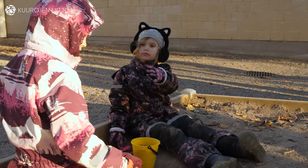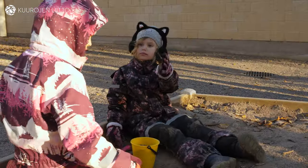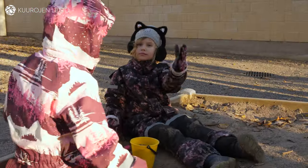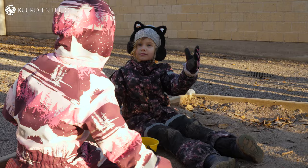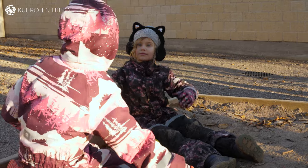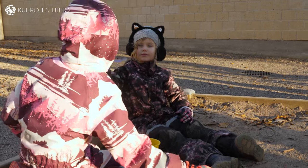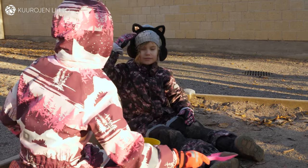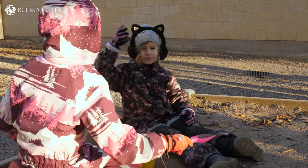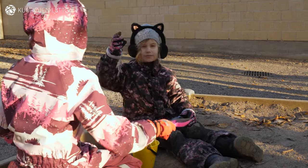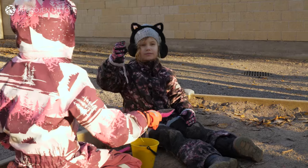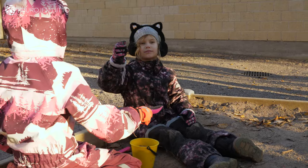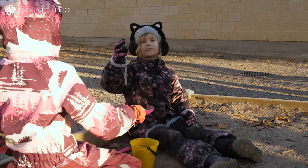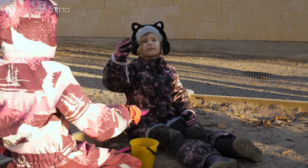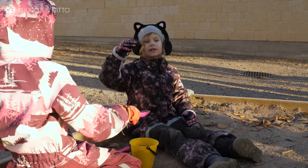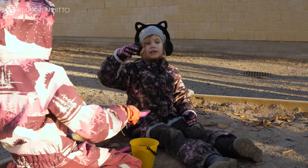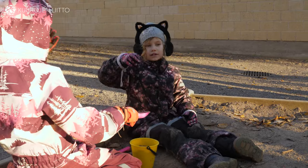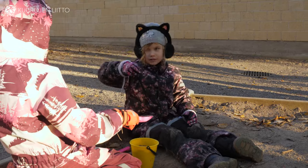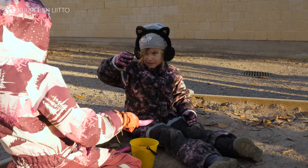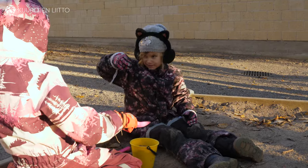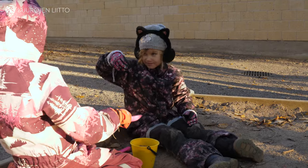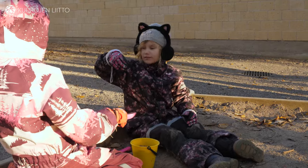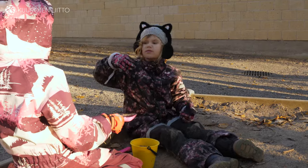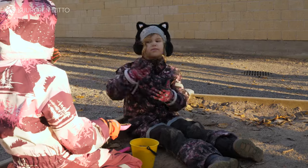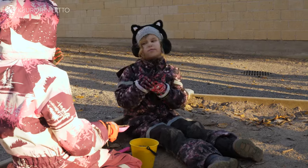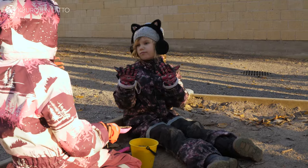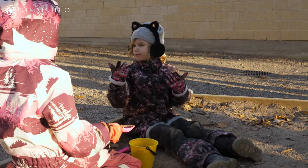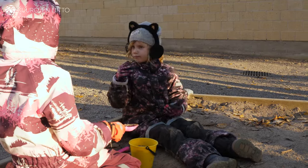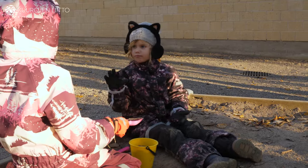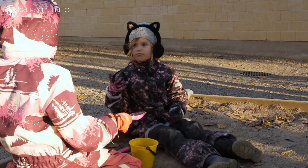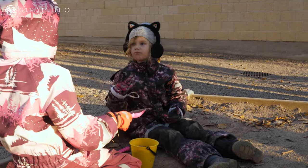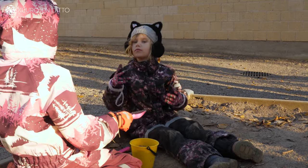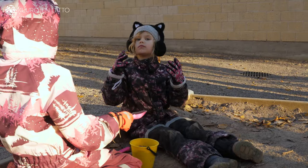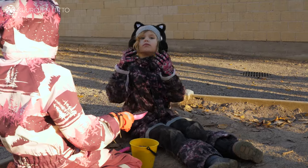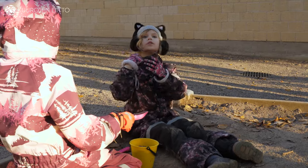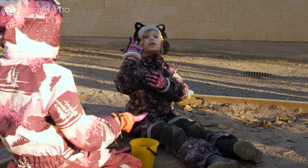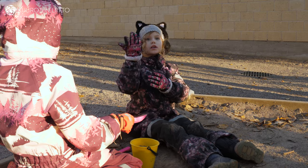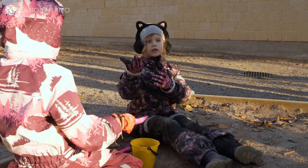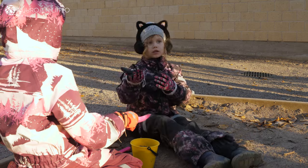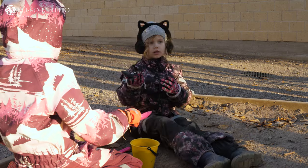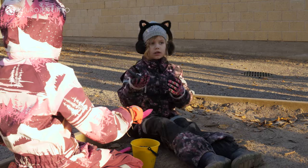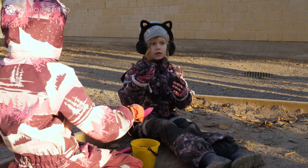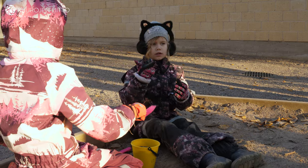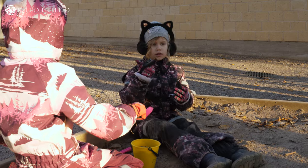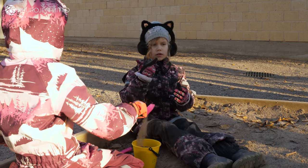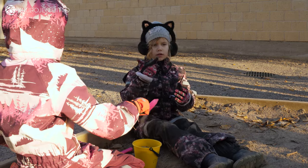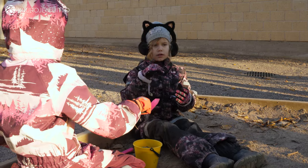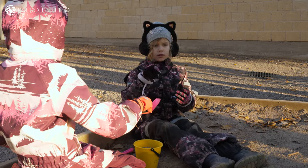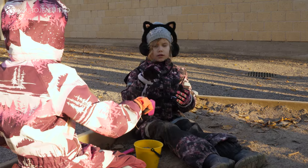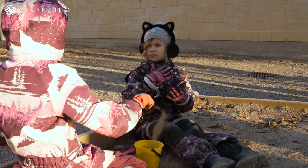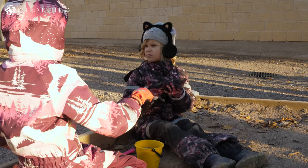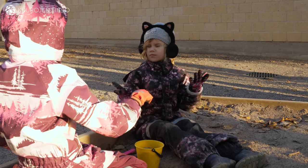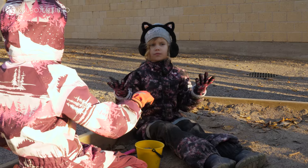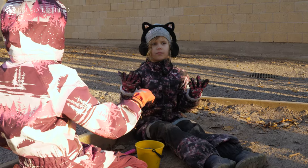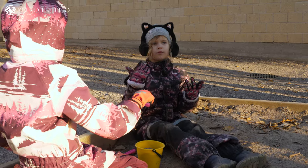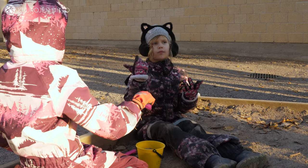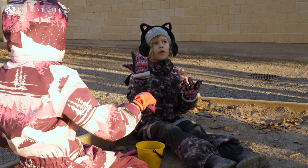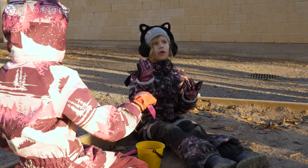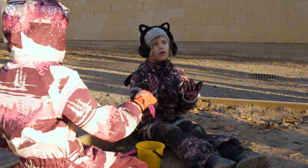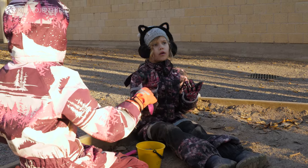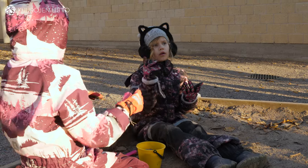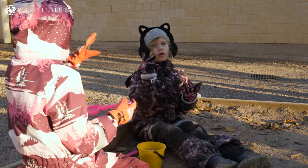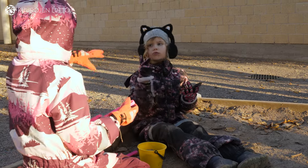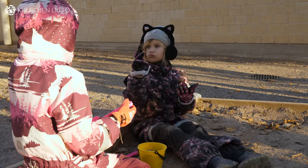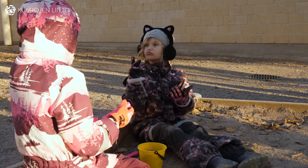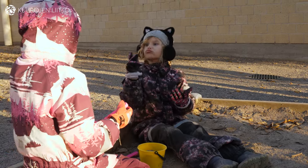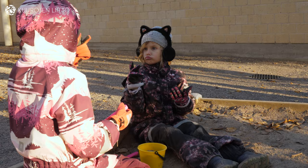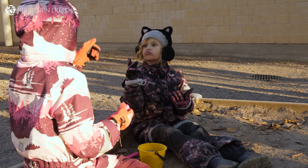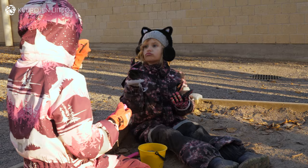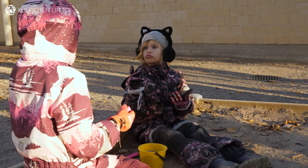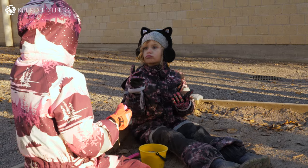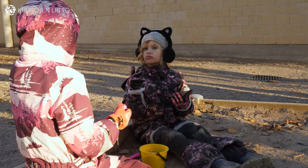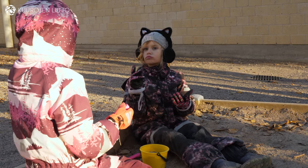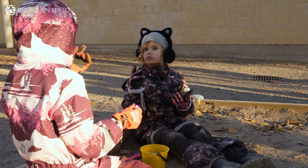Hei, tiedätkö, maanantaina ei ole taksia. Eikä tiistainakaan. Keskiviikkona on.